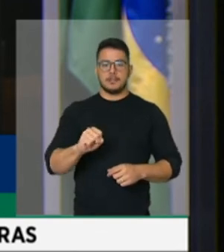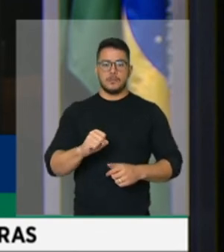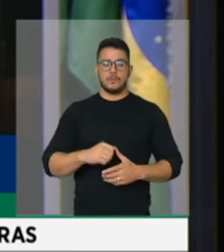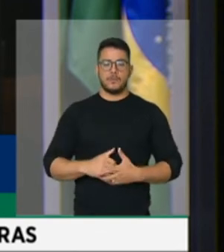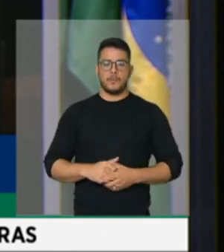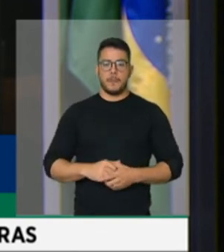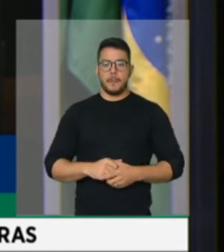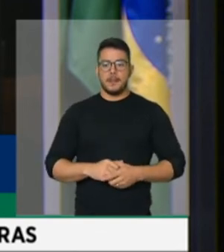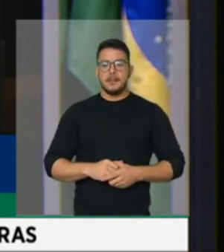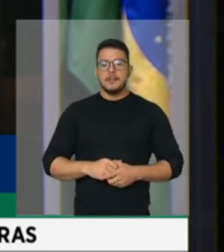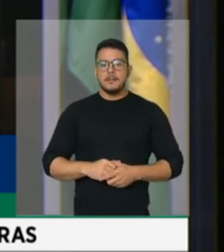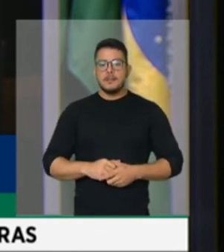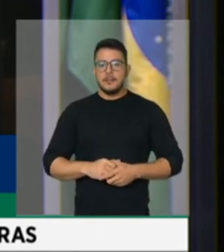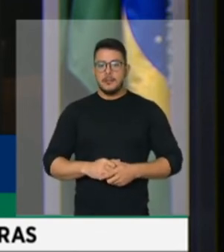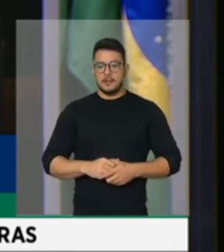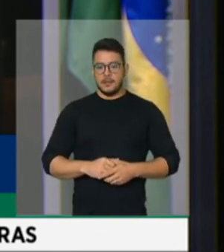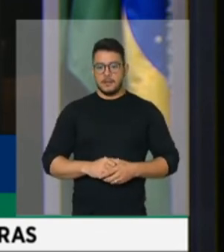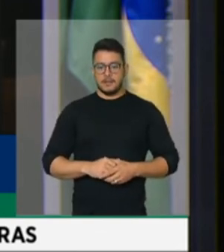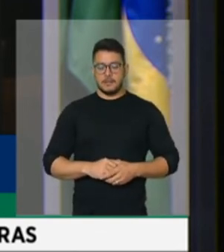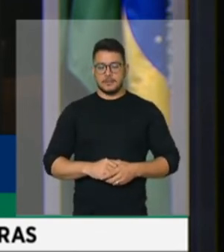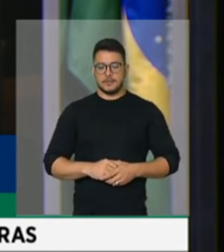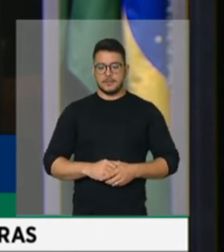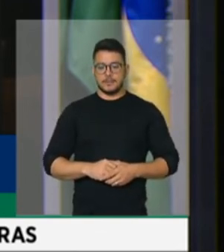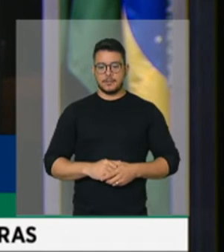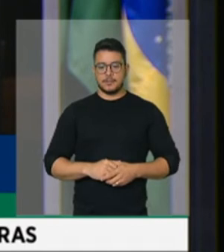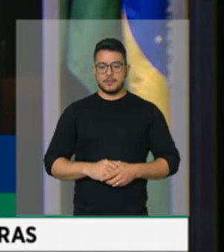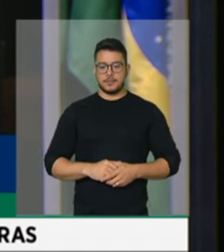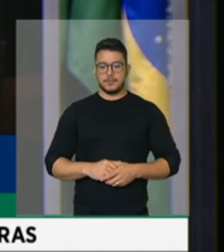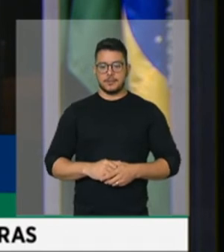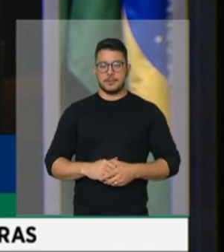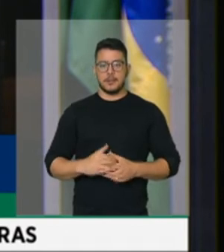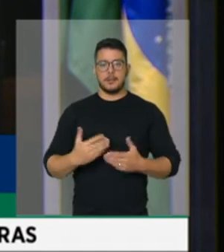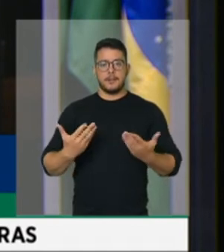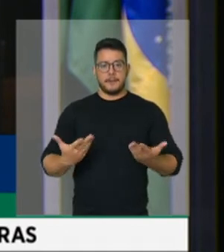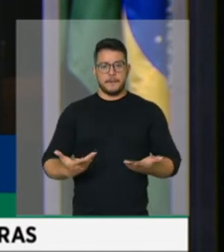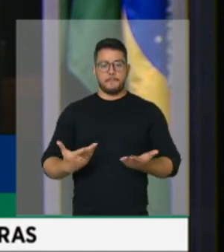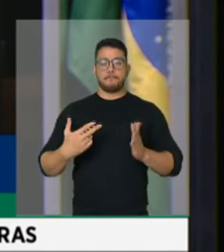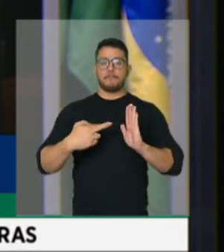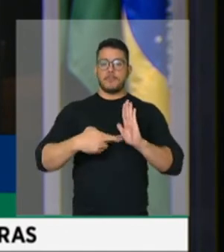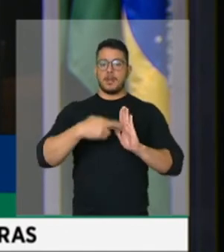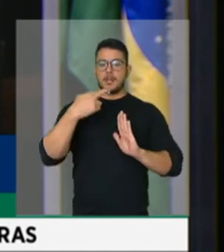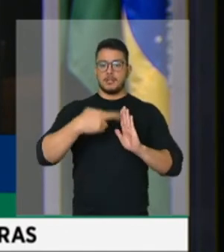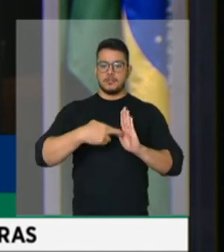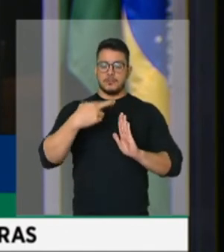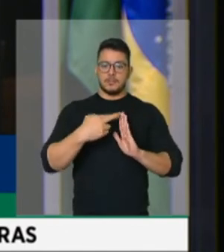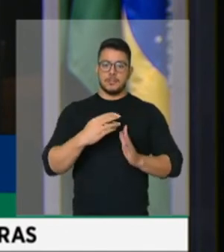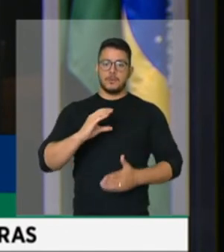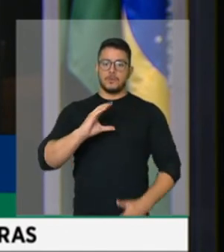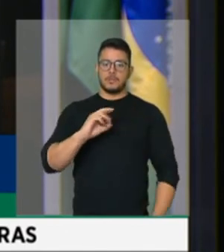PARTICIPAÇÃO DA UNIÃO NAS EMPRESAS DE FORMA INDIVIDUALIZADA NESSE MODELO A UNIÃO PODERIA PERMANECER COMO